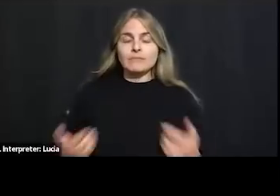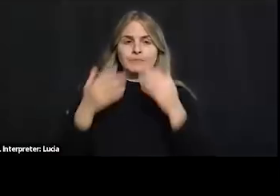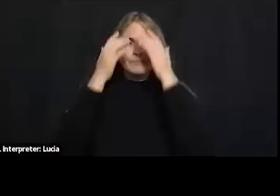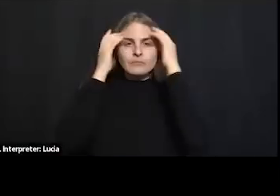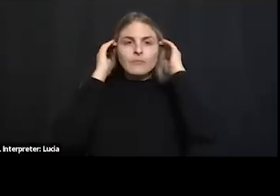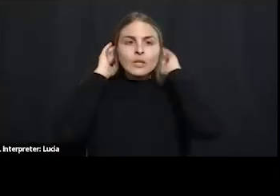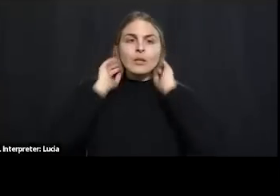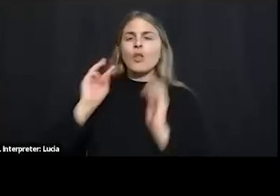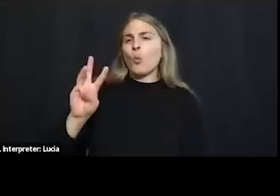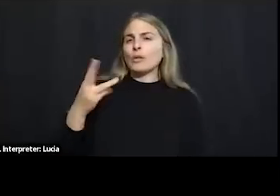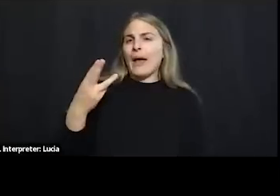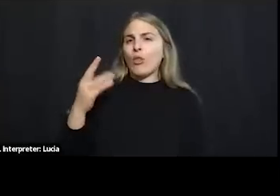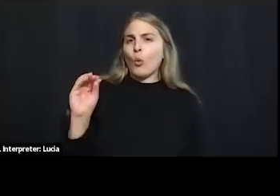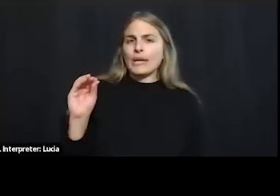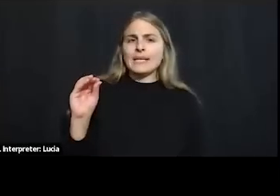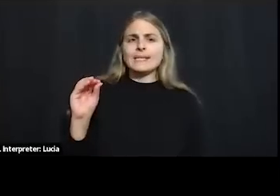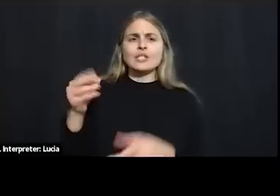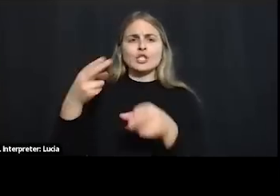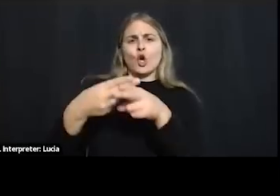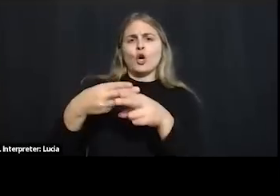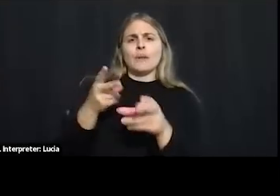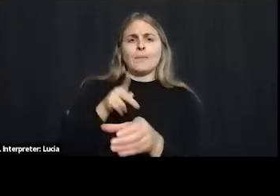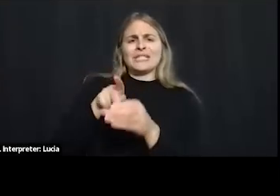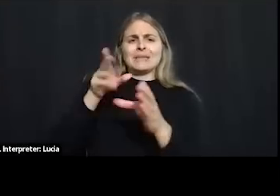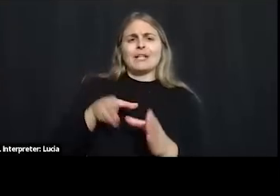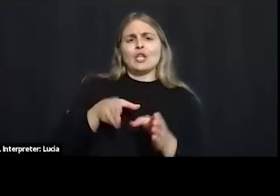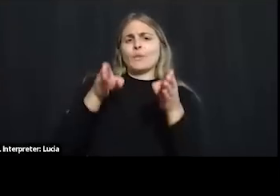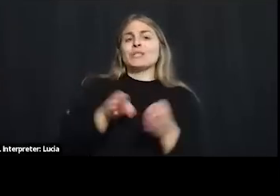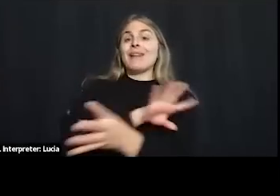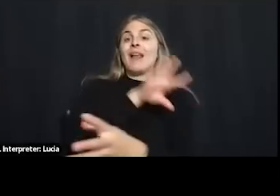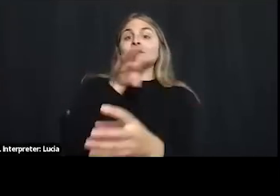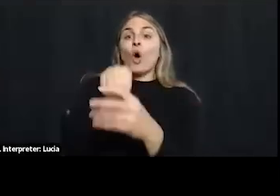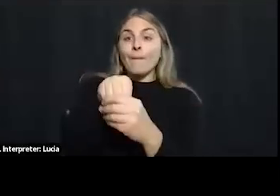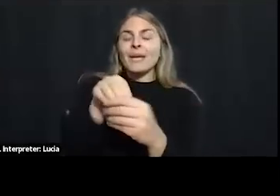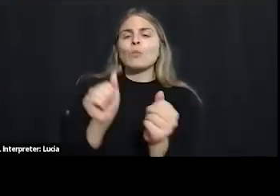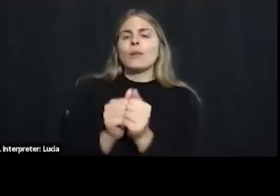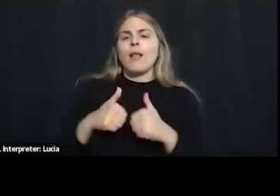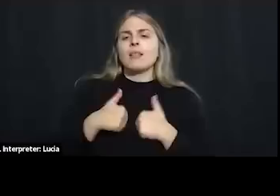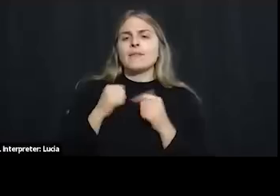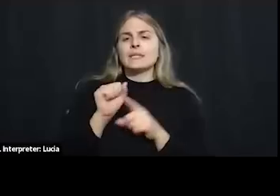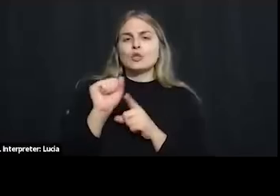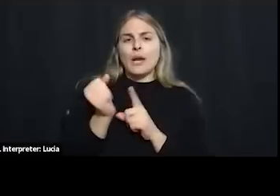La Organización Mundial de la Salud ha definido la participación como la implicación de una persona en situaciones de la vida, mientras que otros la han definido